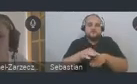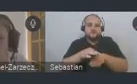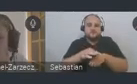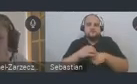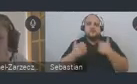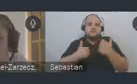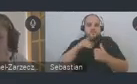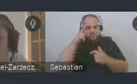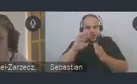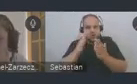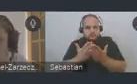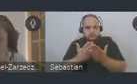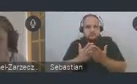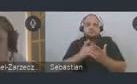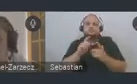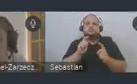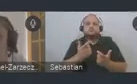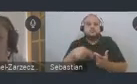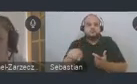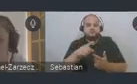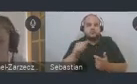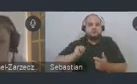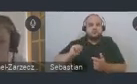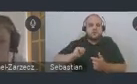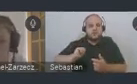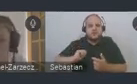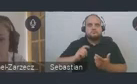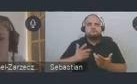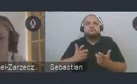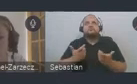żeby poznać, czego nasi uczestnicy oczekują i czego się boją.